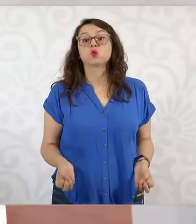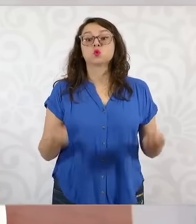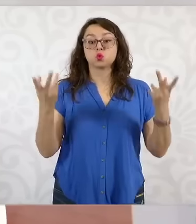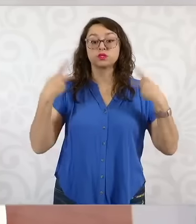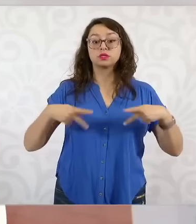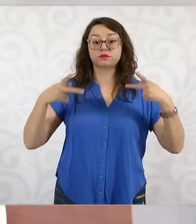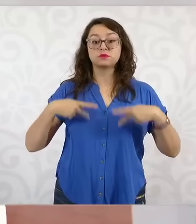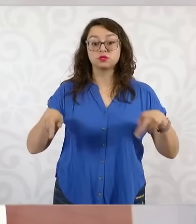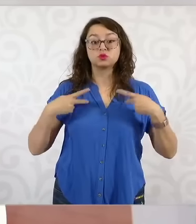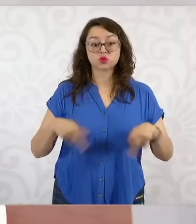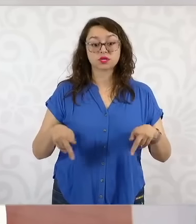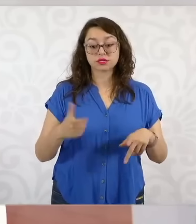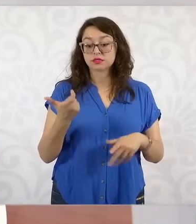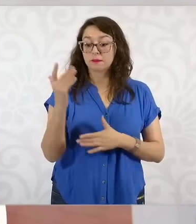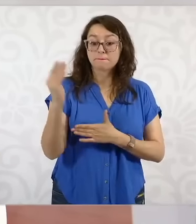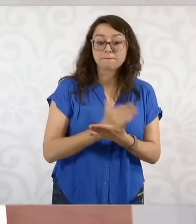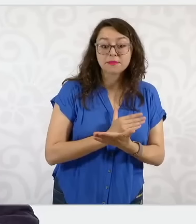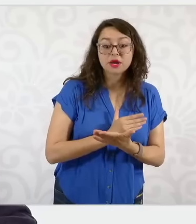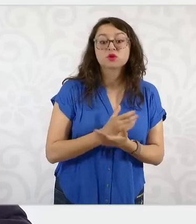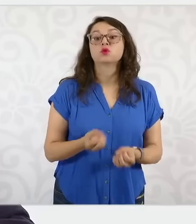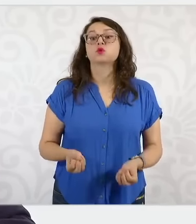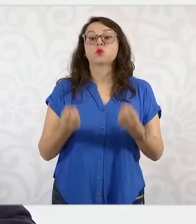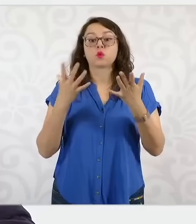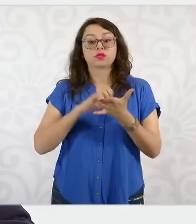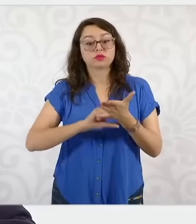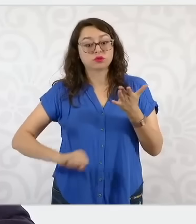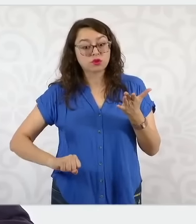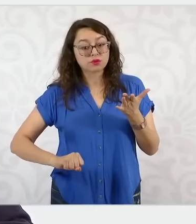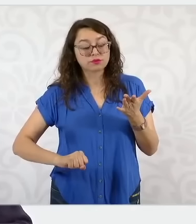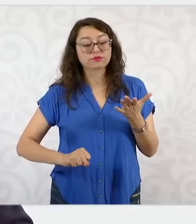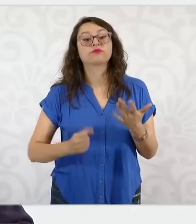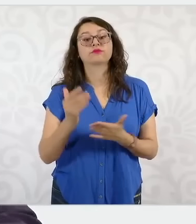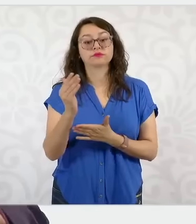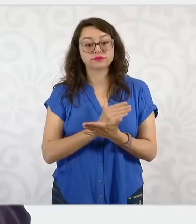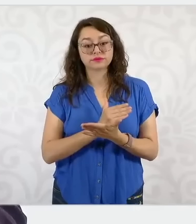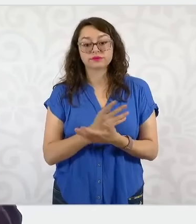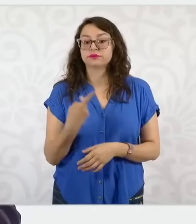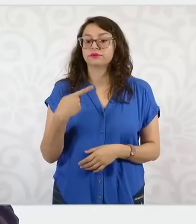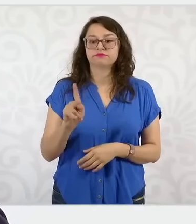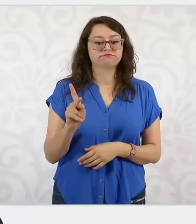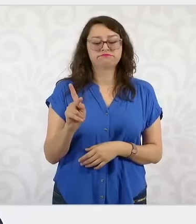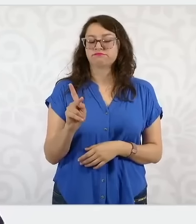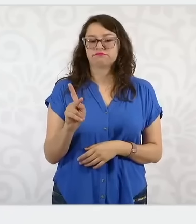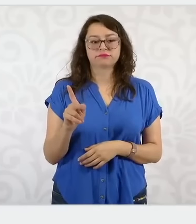le disminuyó y cuánto se le disminuyó de sus pensiones, pero no se recortó a menos de 70 y